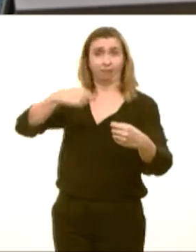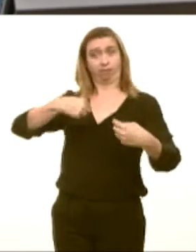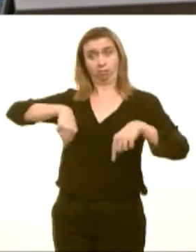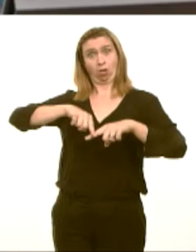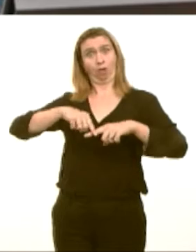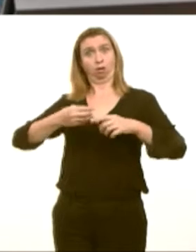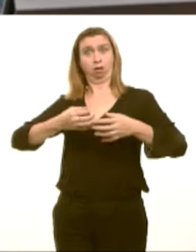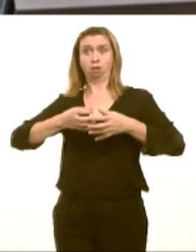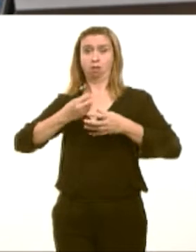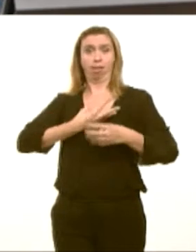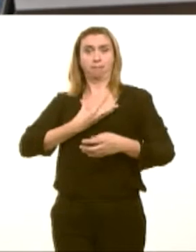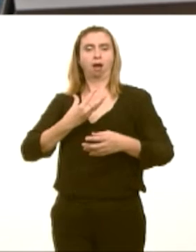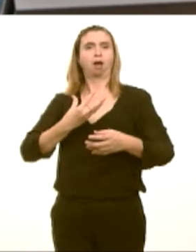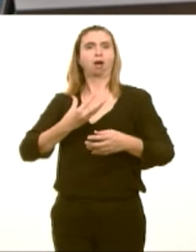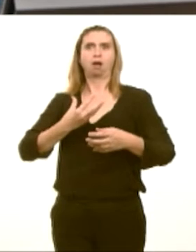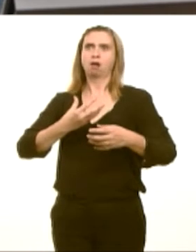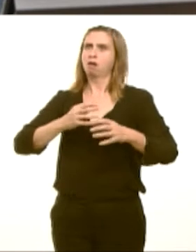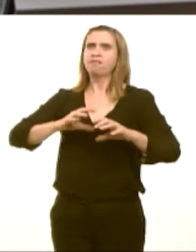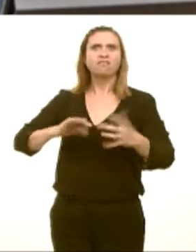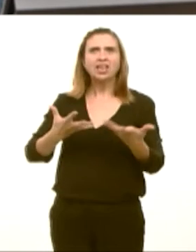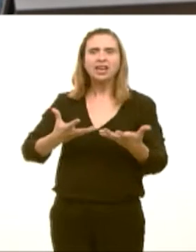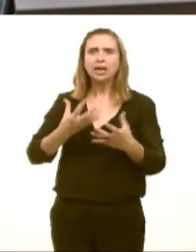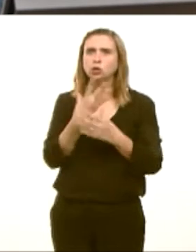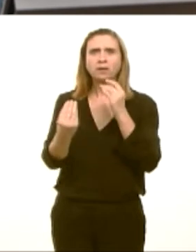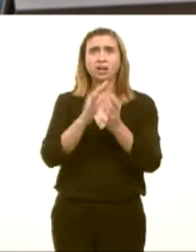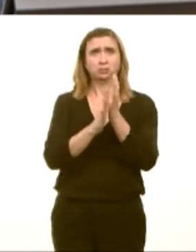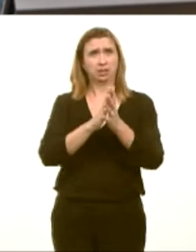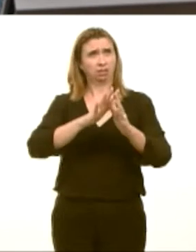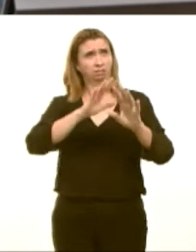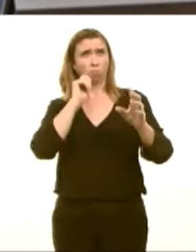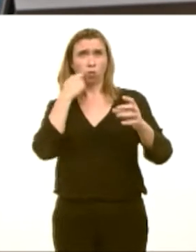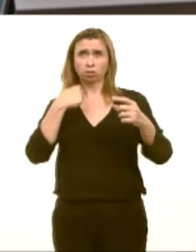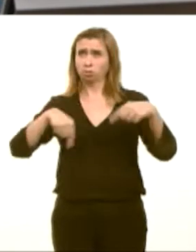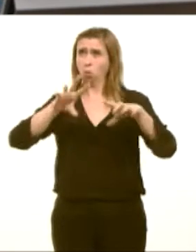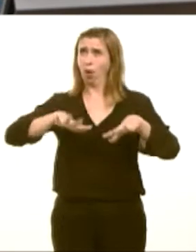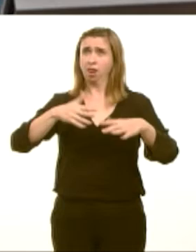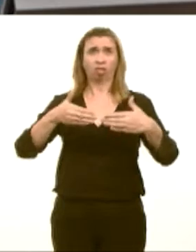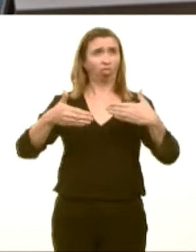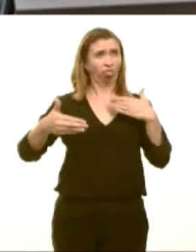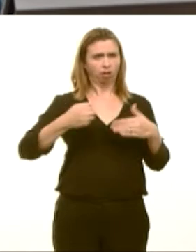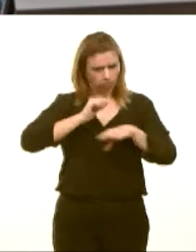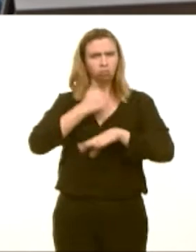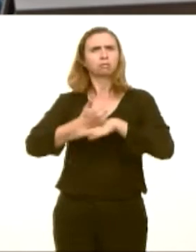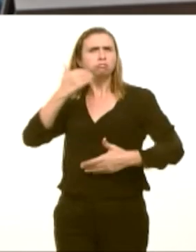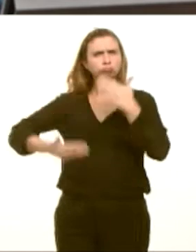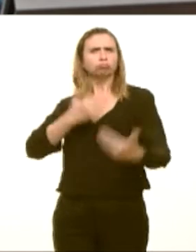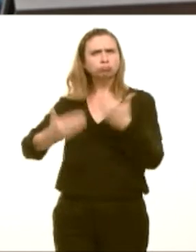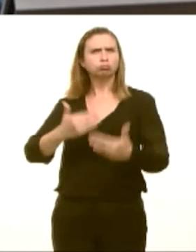Felly, rydym ni wedi ariannu band eang; rydym niín gweld llawer iawn o ardaloedd gwledig nawr gyda band eang cyflym iawn.